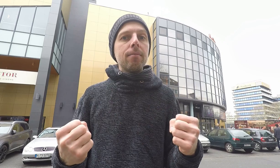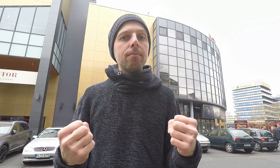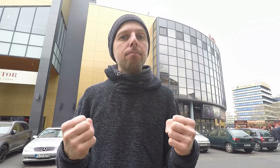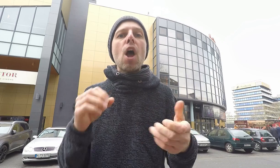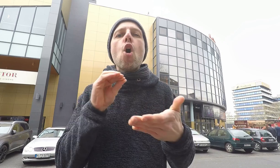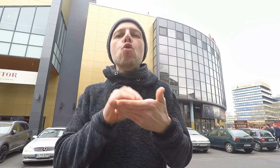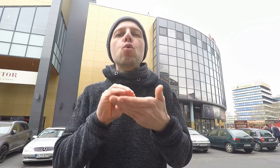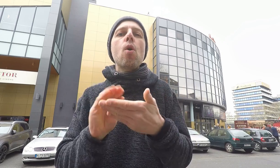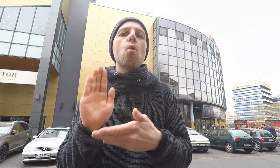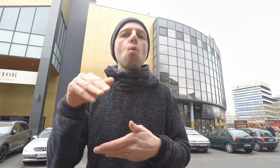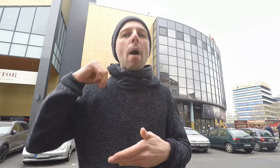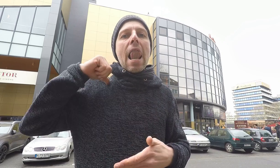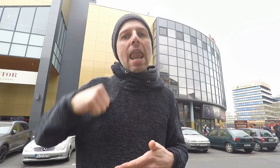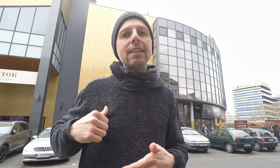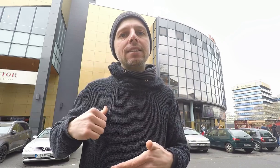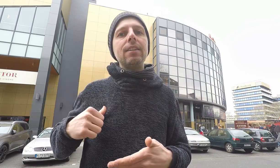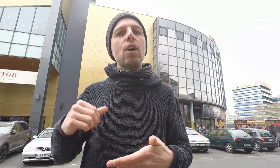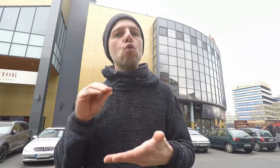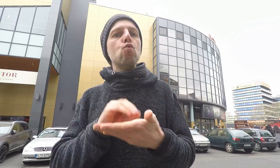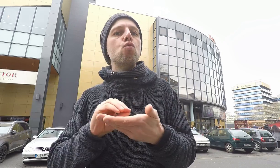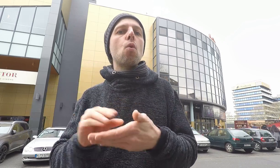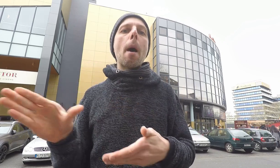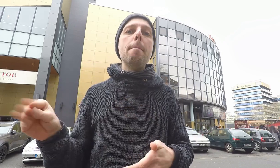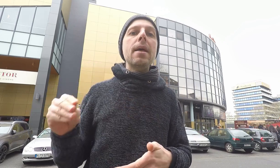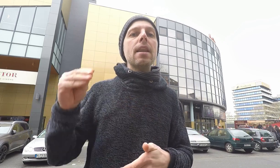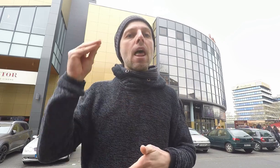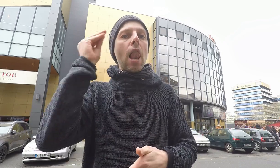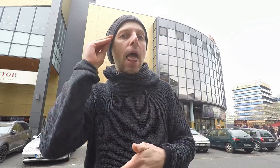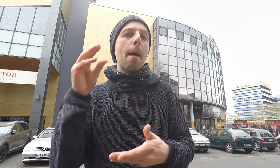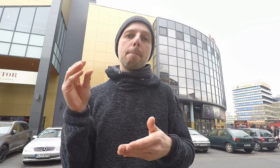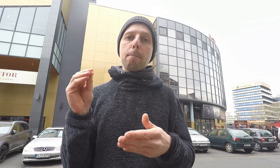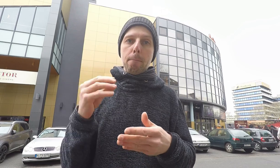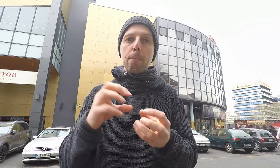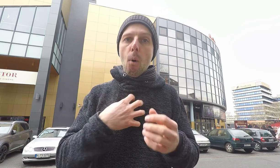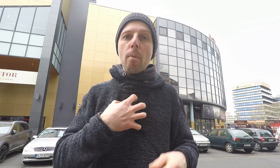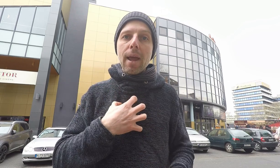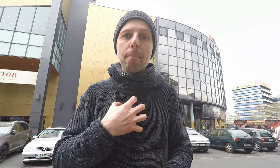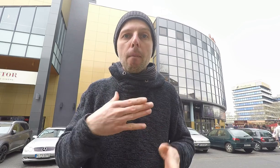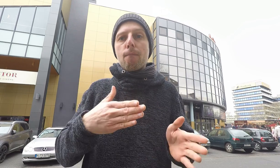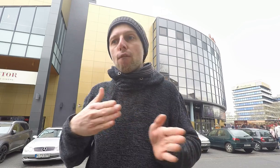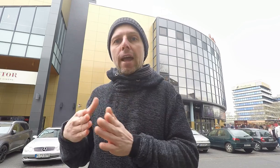Die Schulen sind überlastet und ein gemeinsamer Unterricht, mit Schülern mit Lernproblemen,